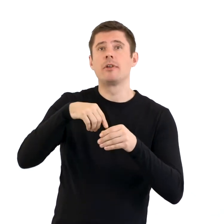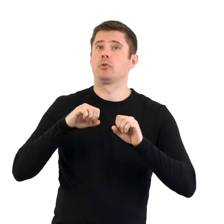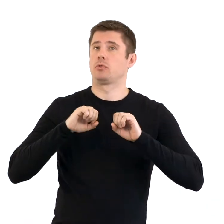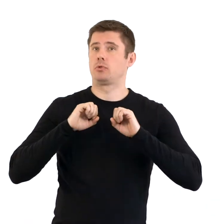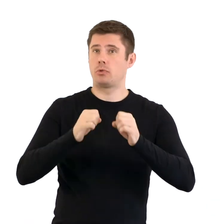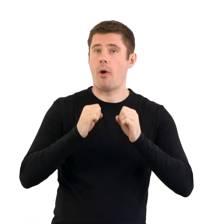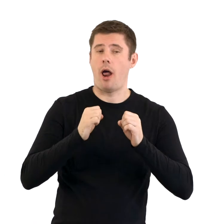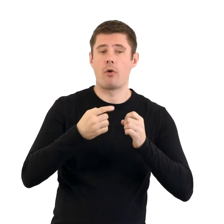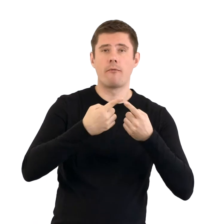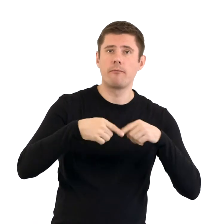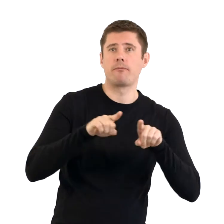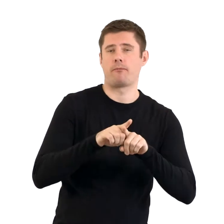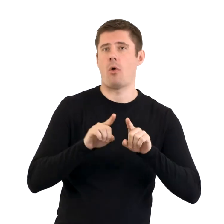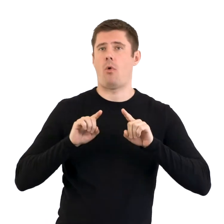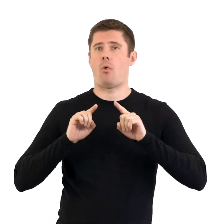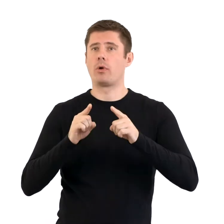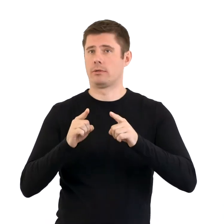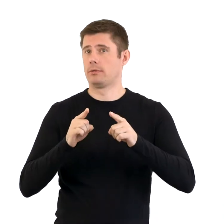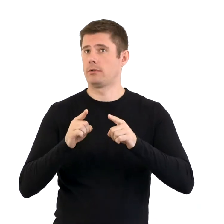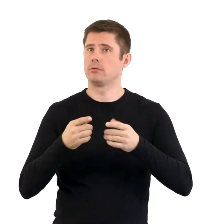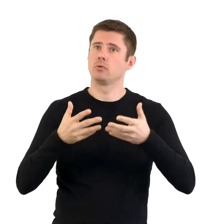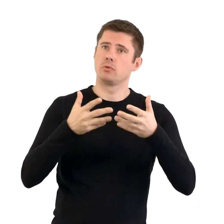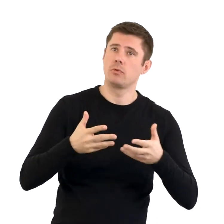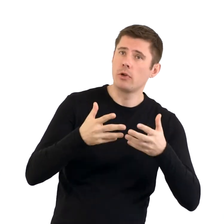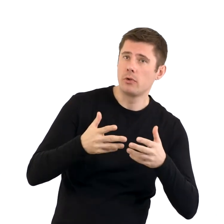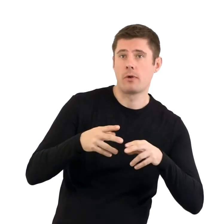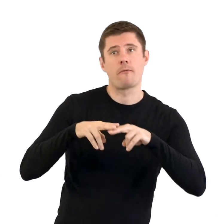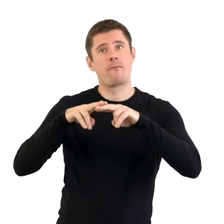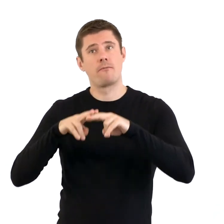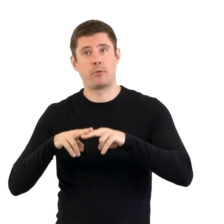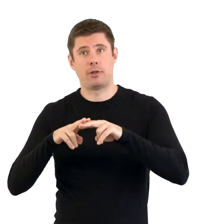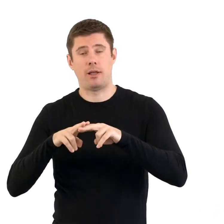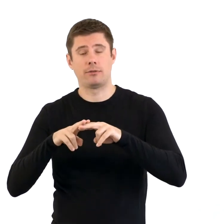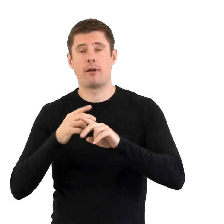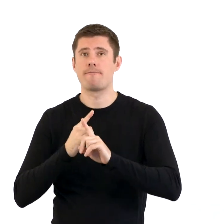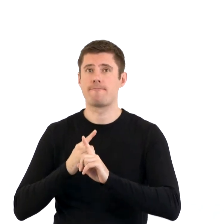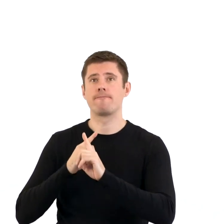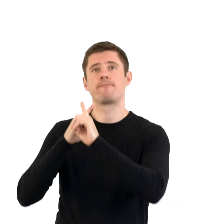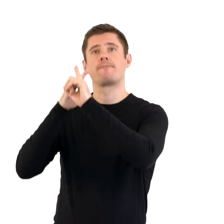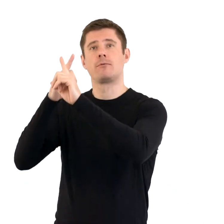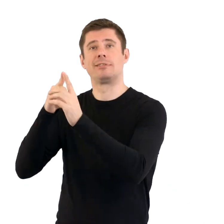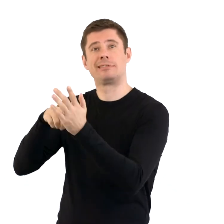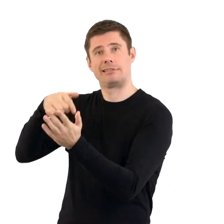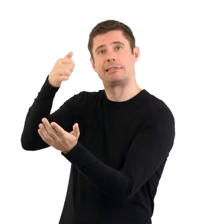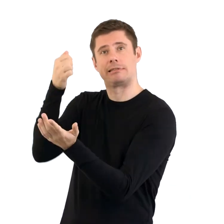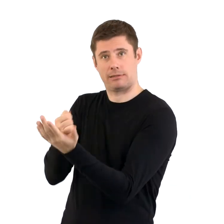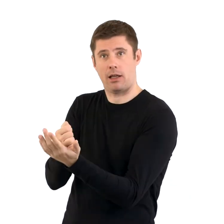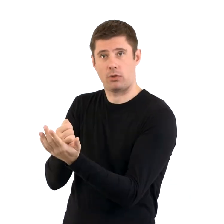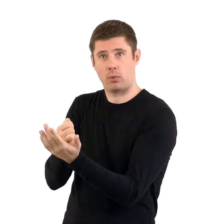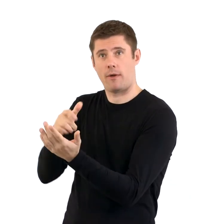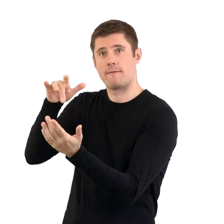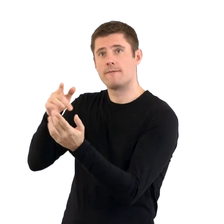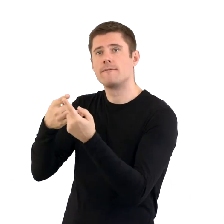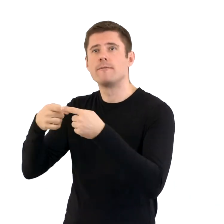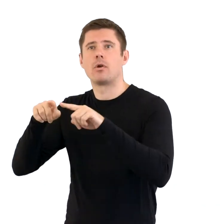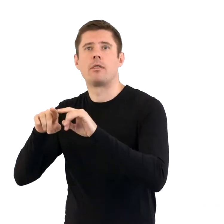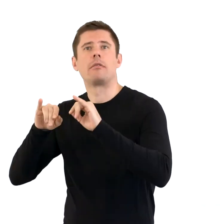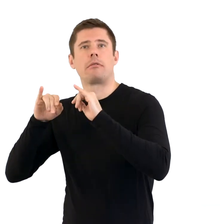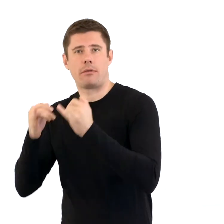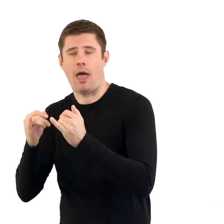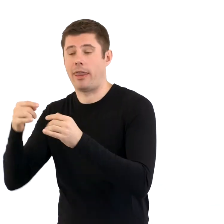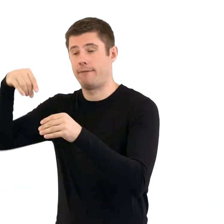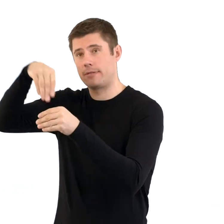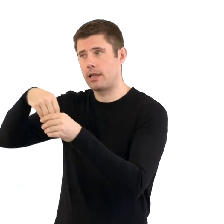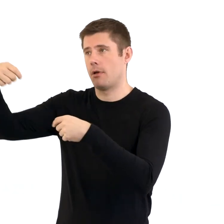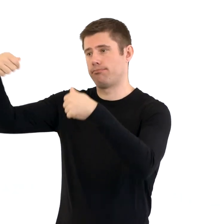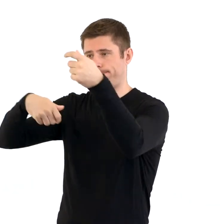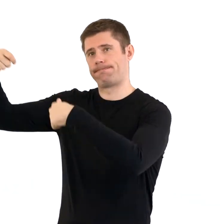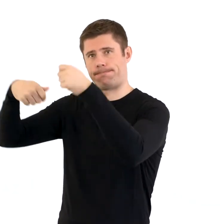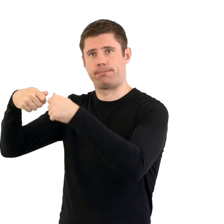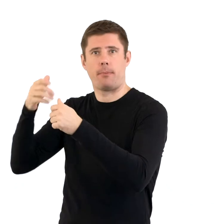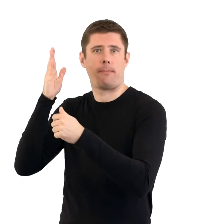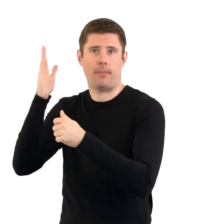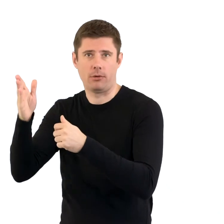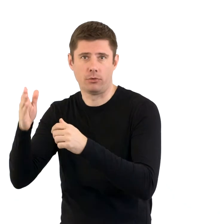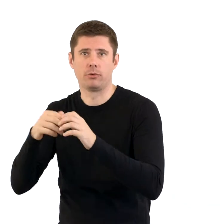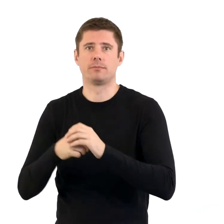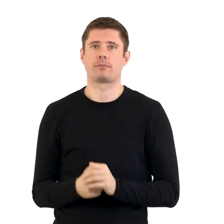działalność prowadzona przez organizacje pozarządowe (stowarzyszenia, fundacje) w ramach jej działań statutowych mieszczących się w działalności pożytku publicznego, za którą pobierana jest opłata.